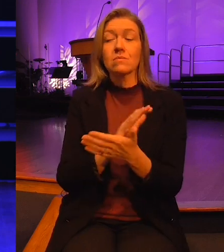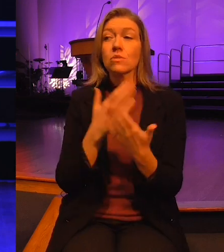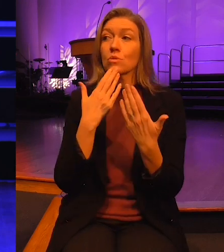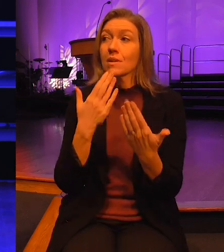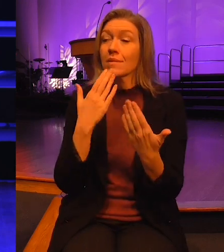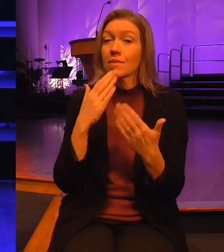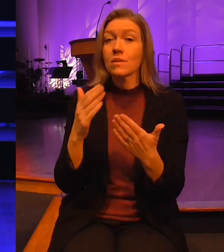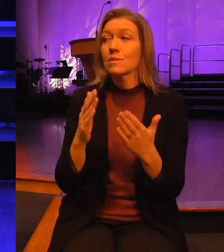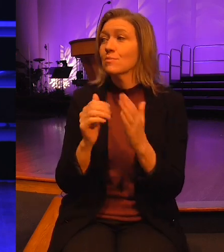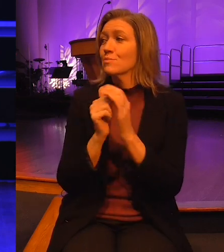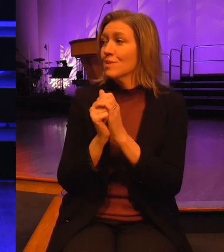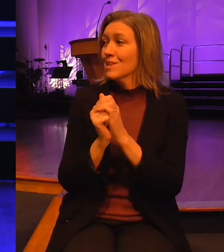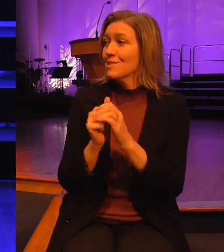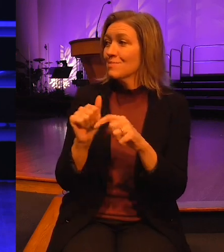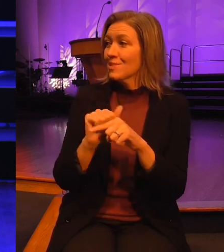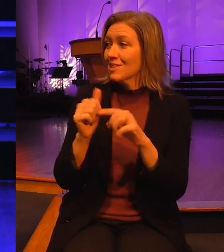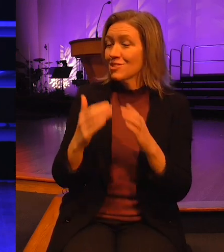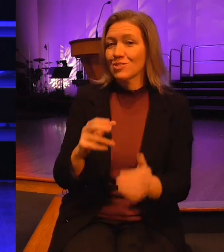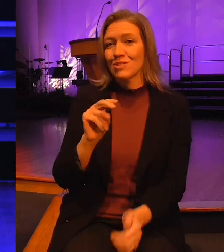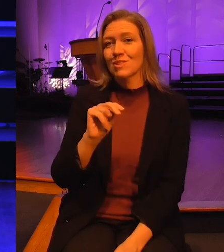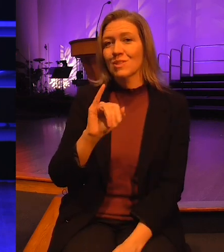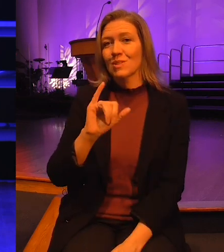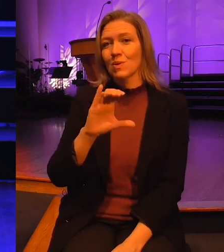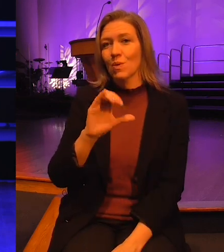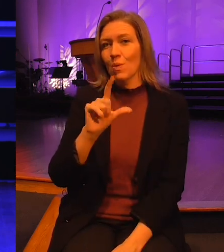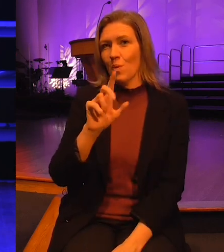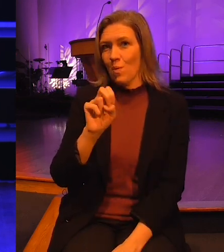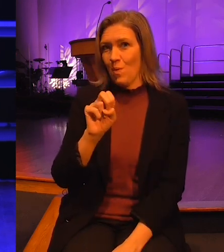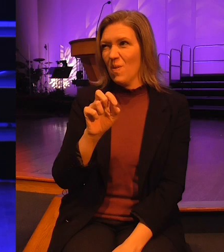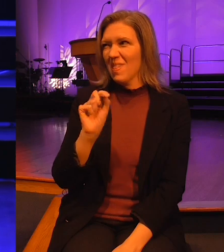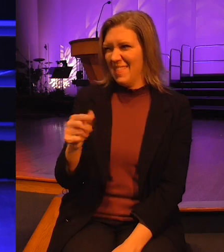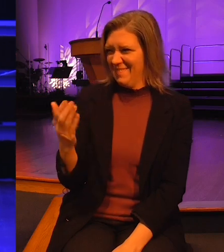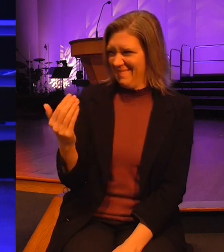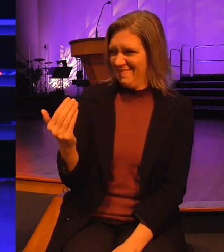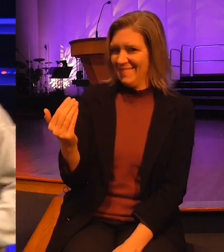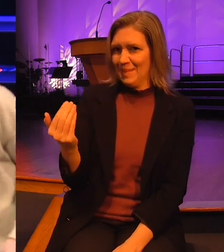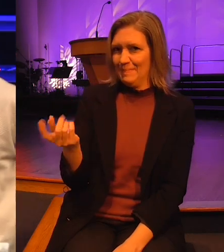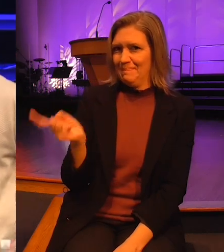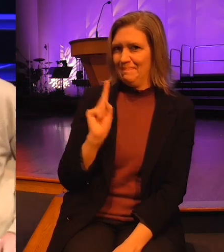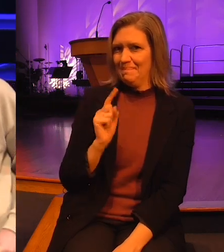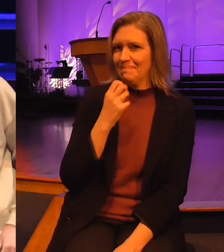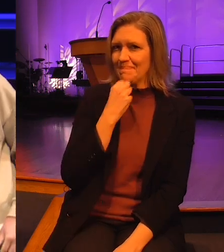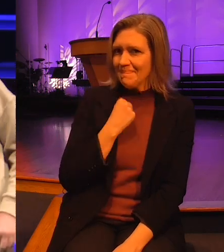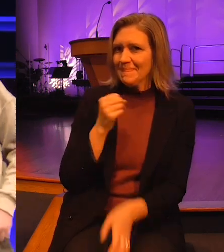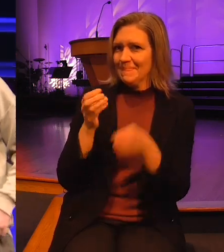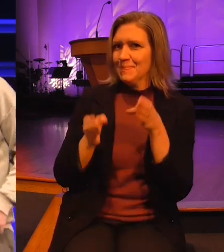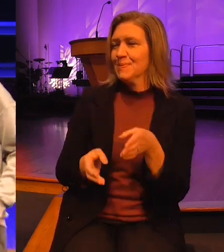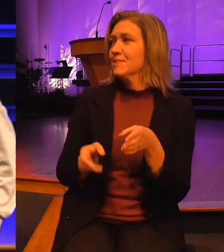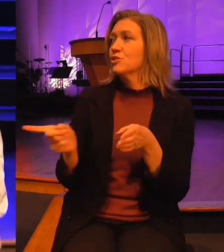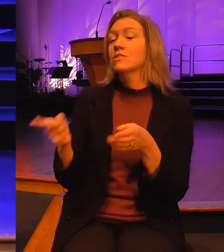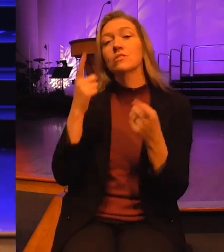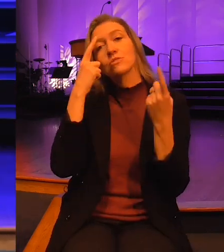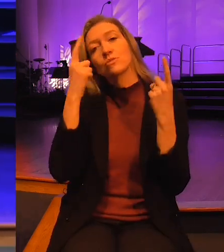Tienes razón, vamos, querida, ella aceptó hacernos una bendición inicial esta